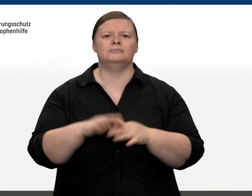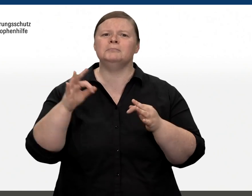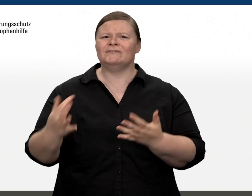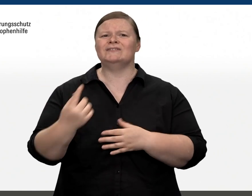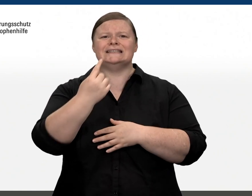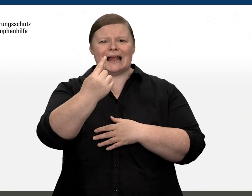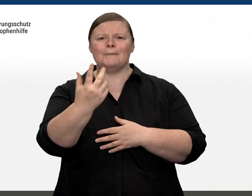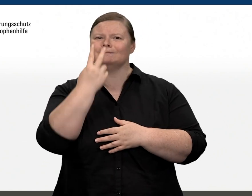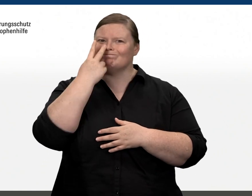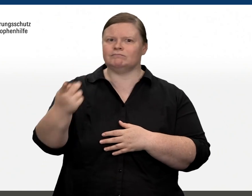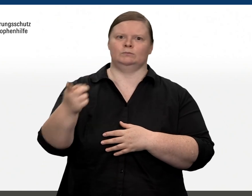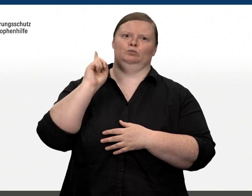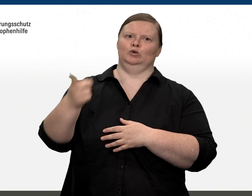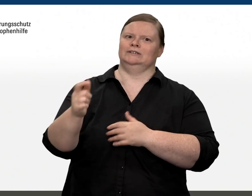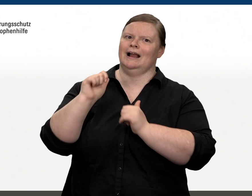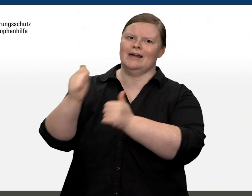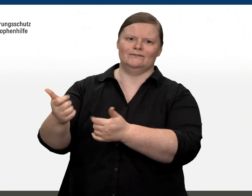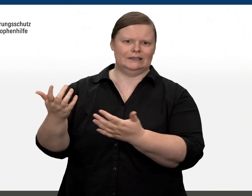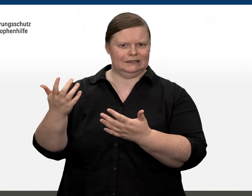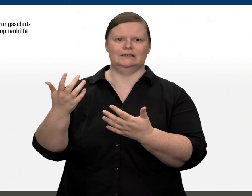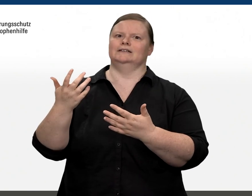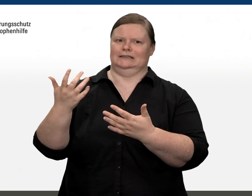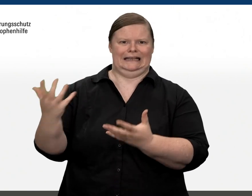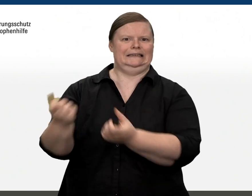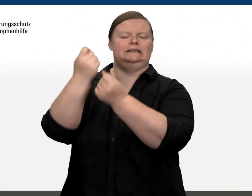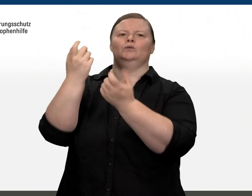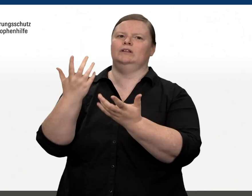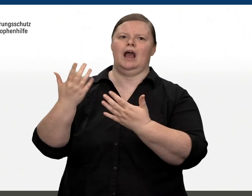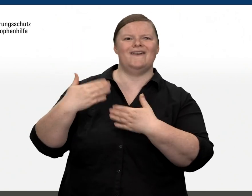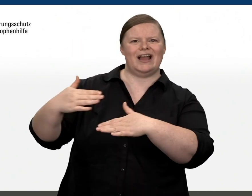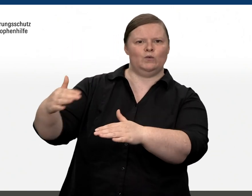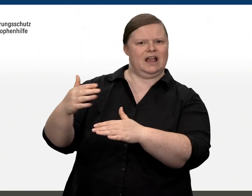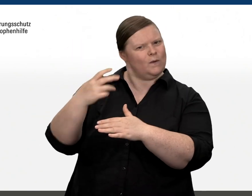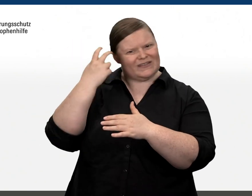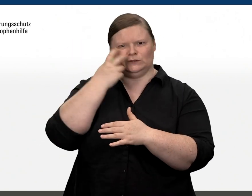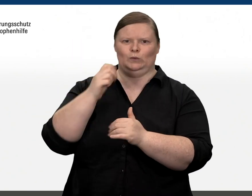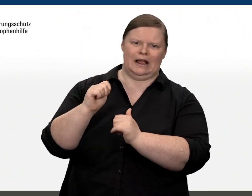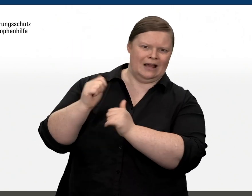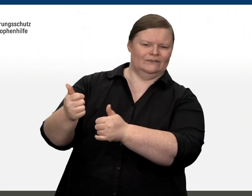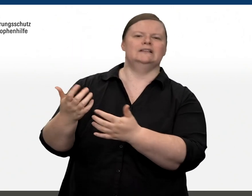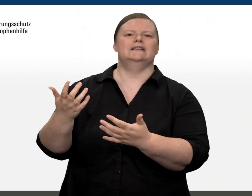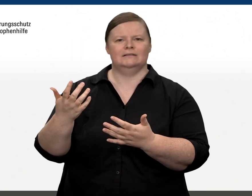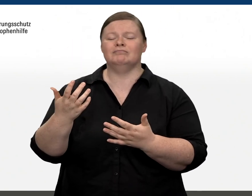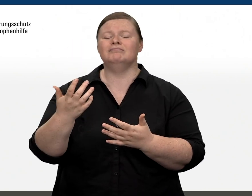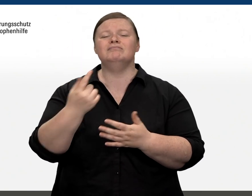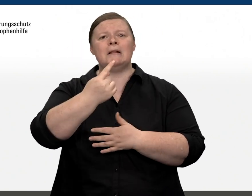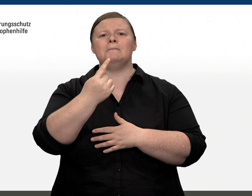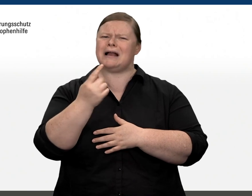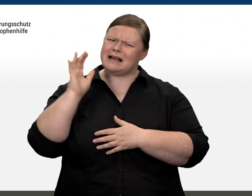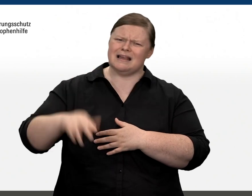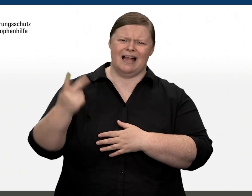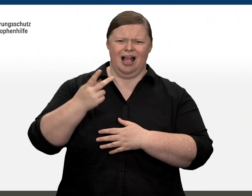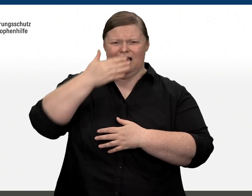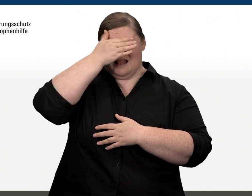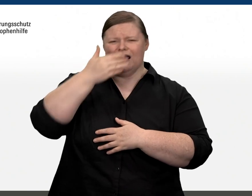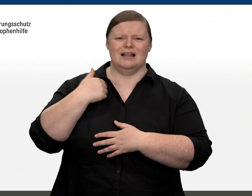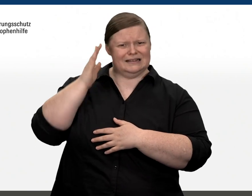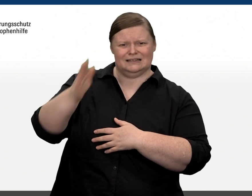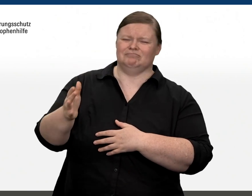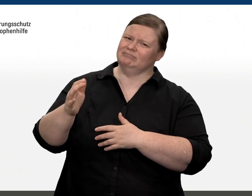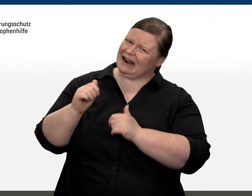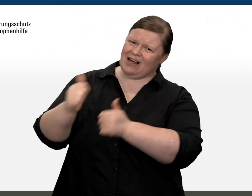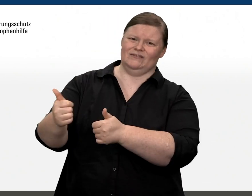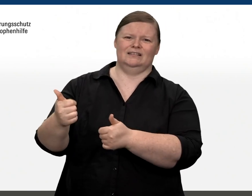Bringen Sie bei möglichen Evakuierungs- oder Hilfeversuchen